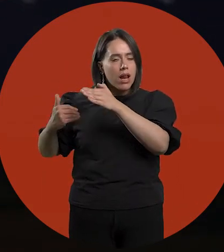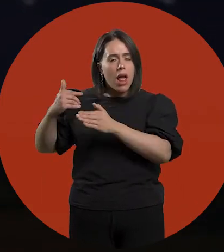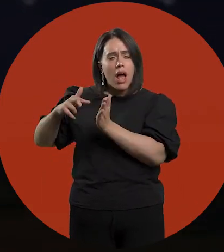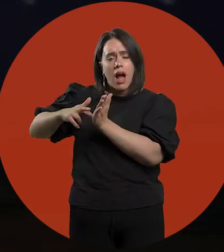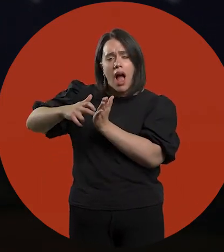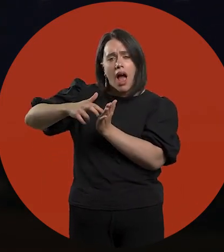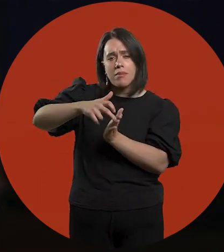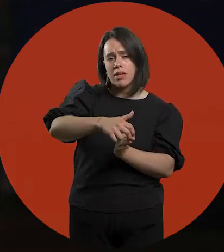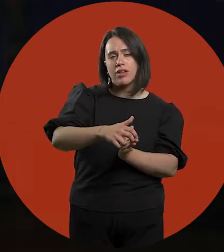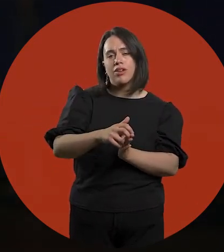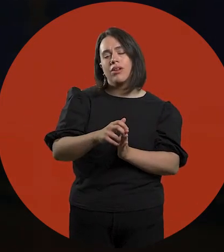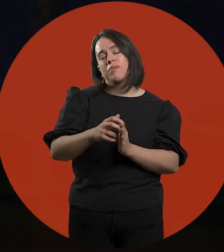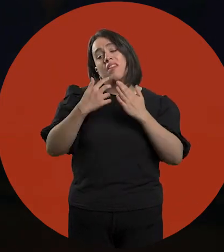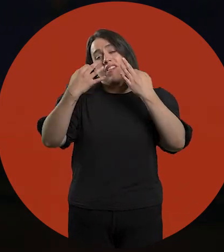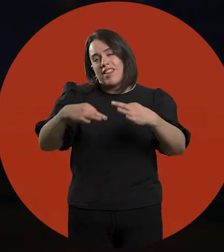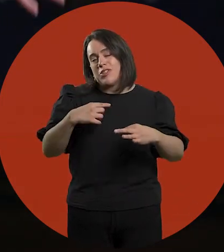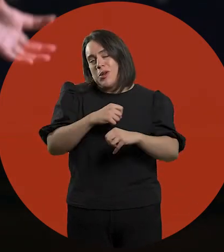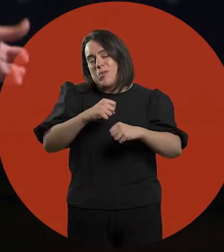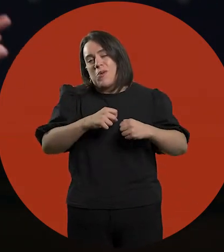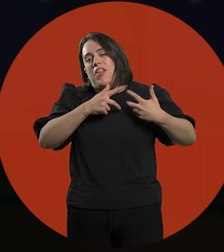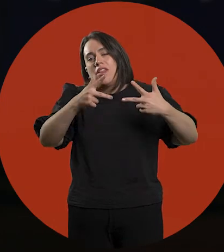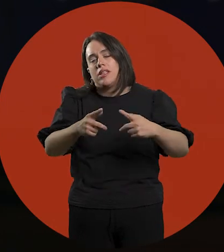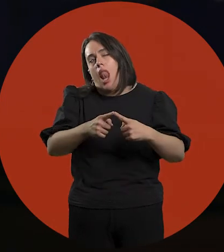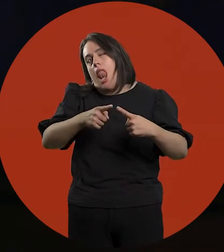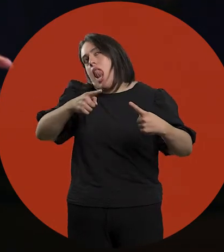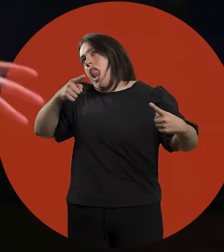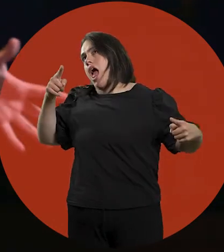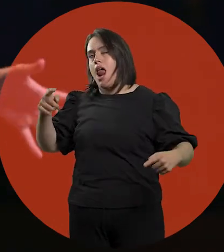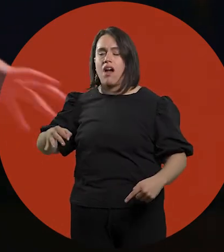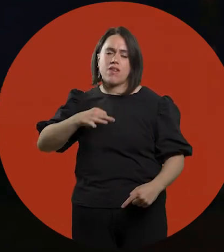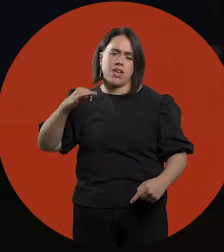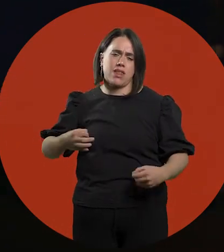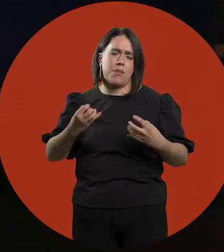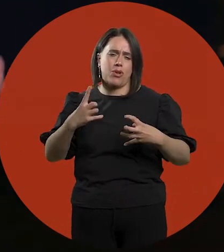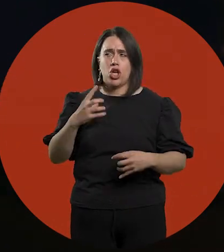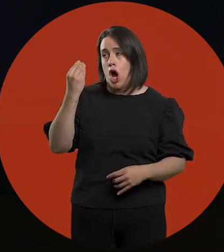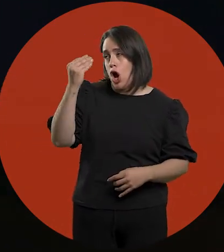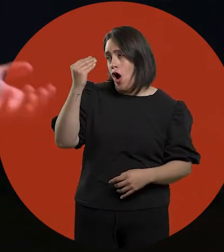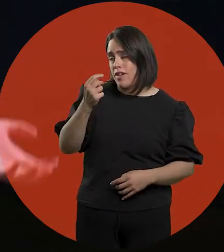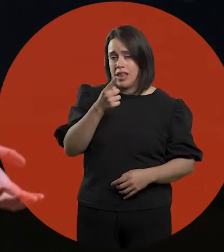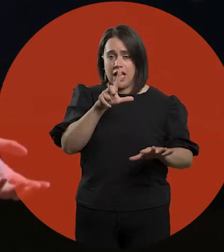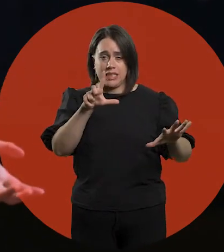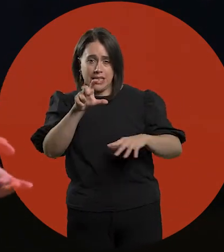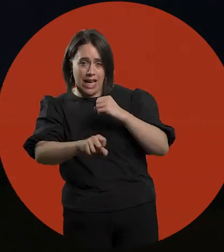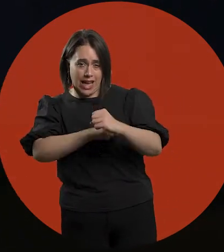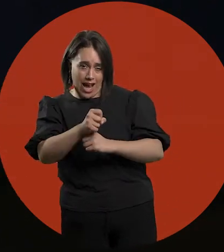Porque, no vamos a decir una recorrida inmensa, porque tengo 17 años.